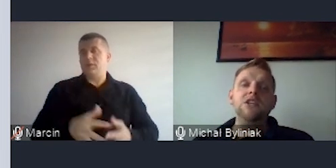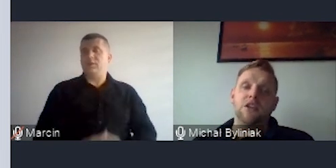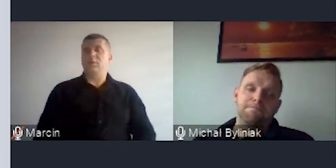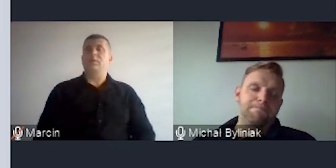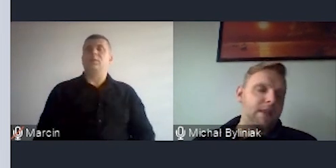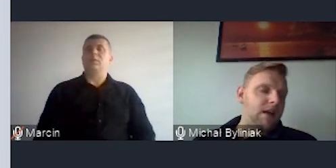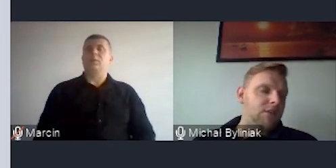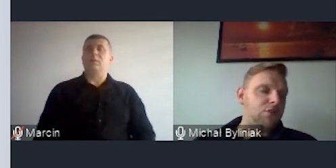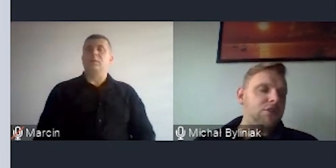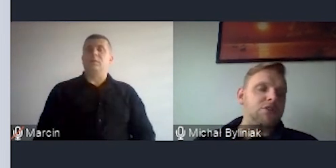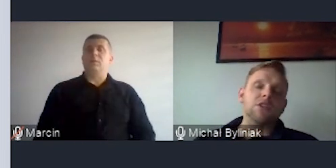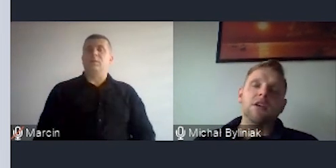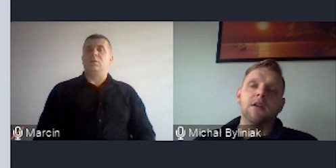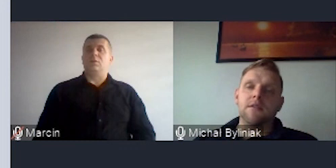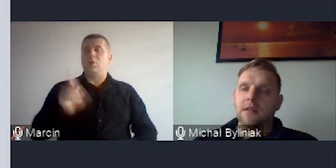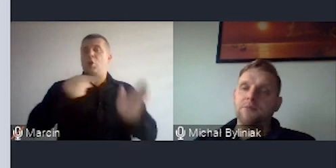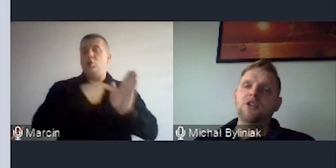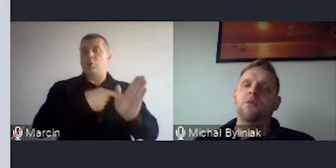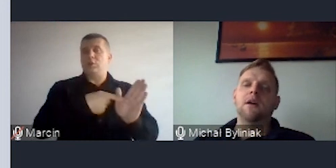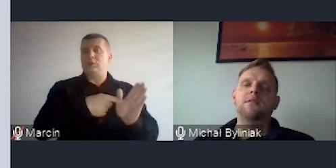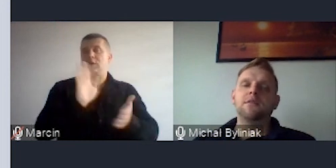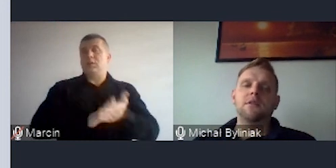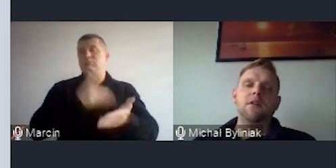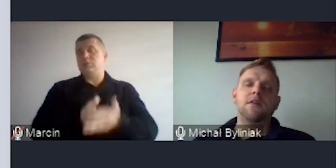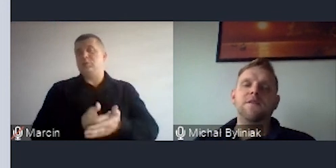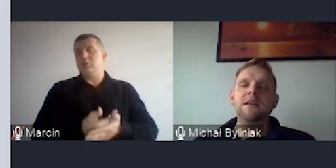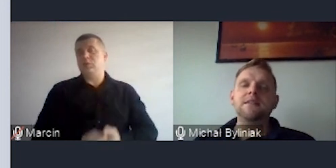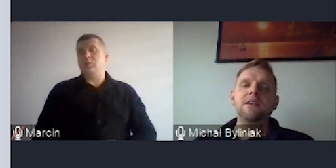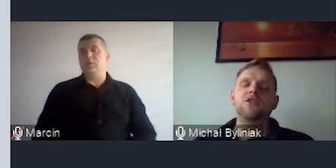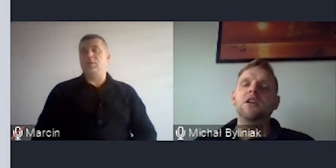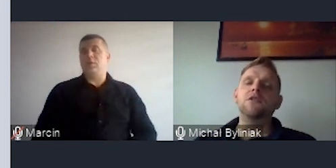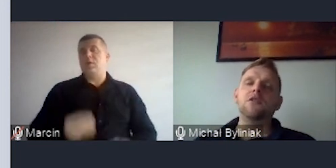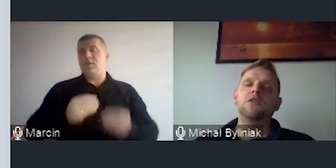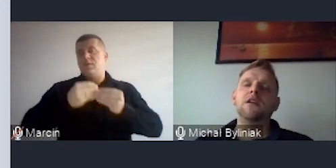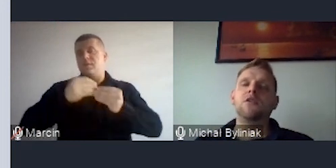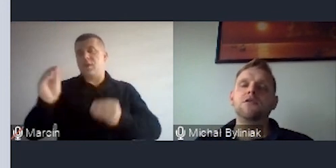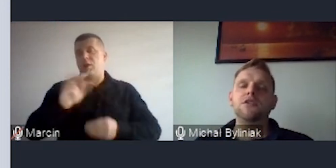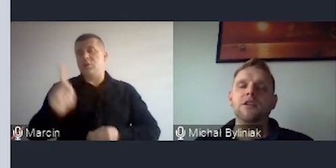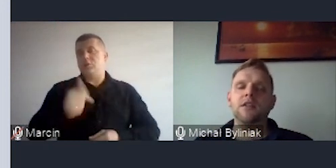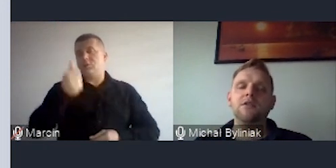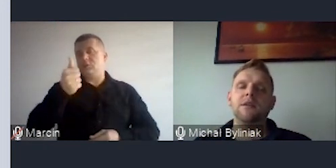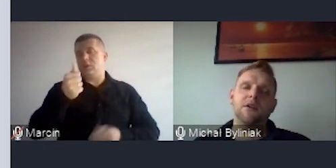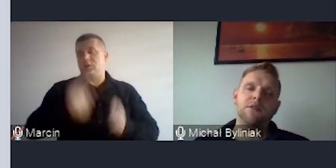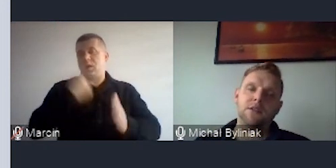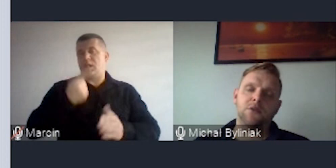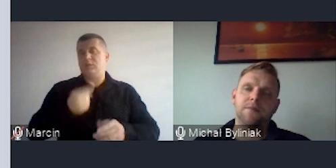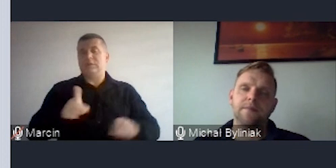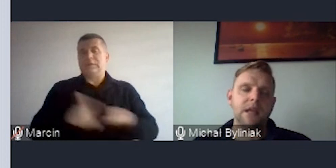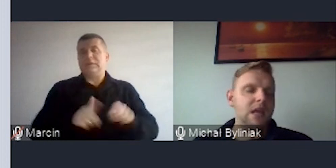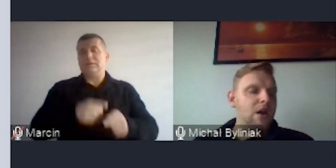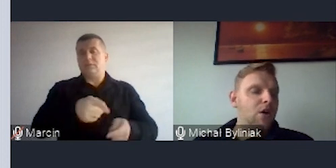i dotyczy na przykład więcej niż jednokrotnego rozliczania tego samego wydatku.